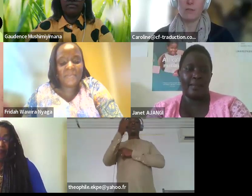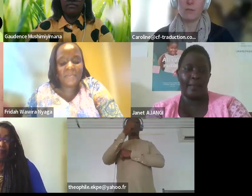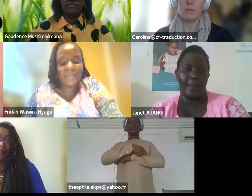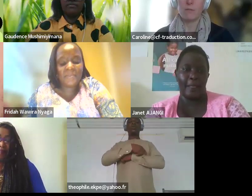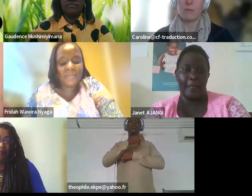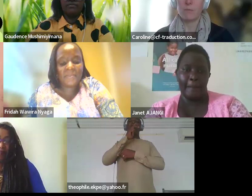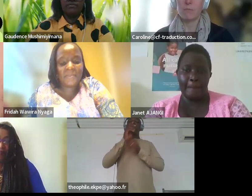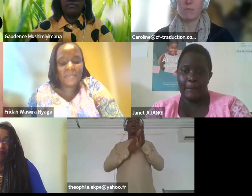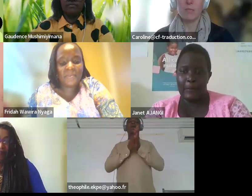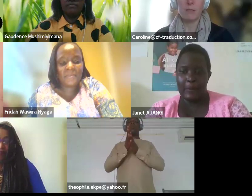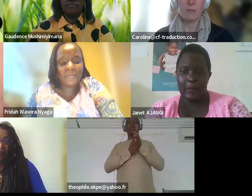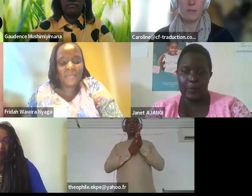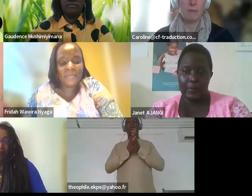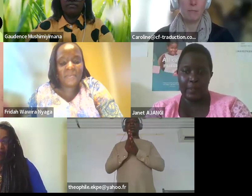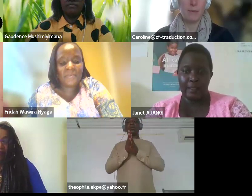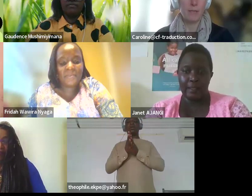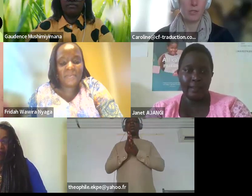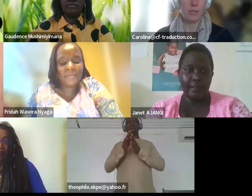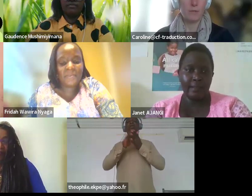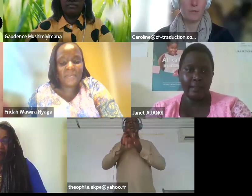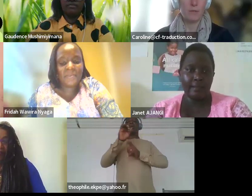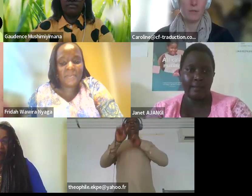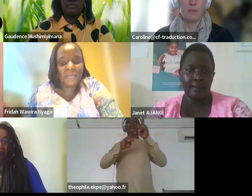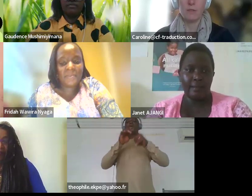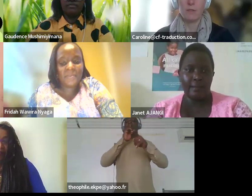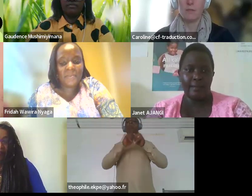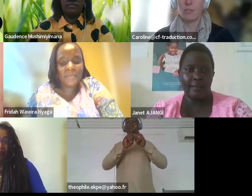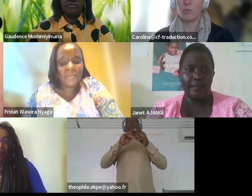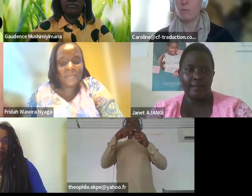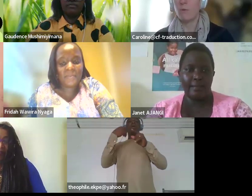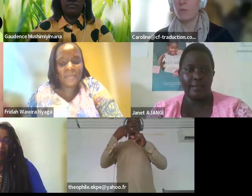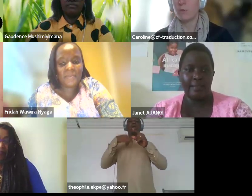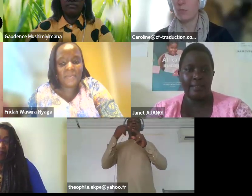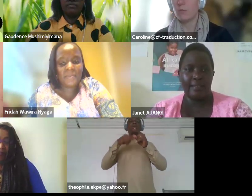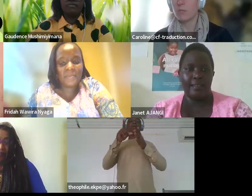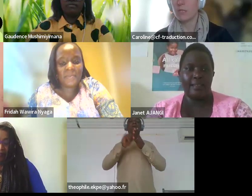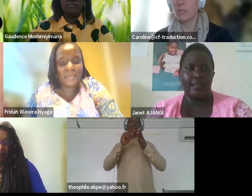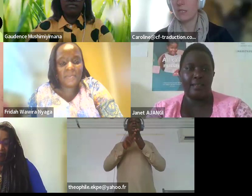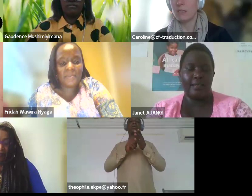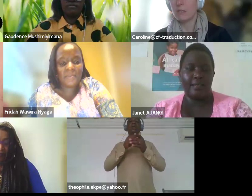plaisir cette session a été enregistrée et elle est disponible sur facebook